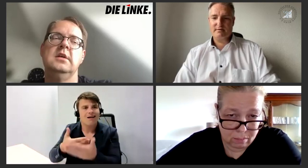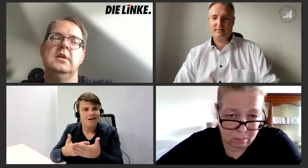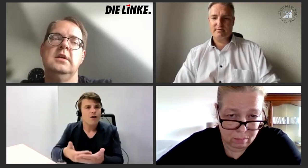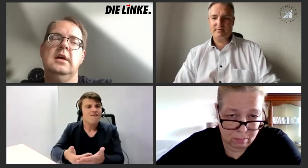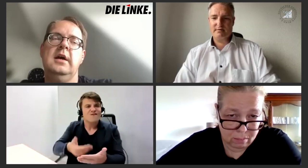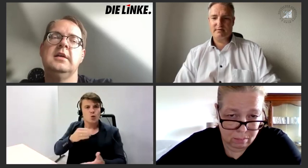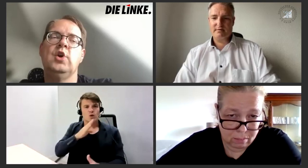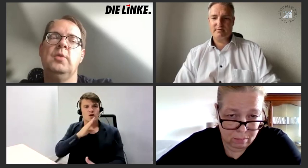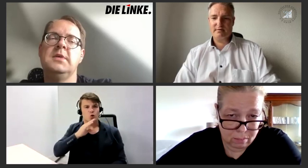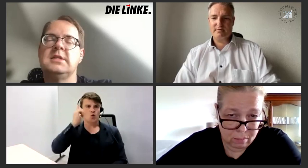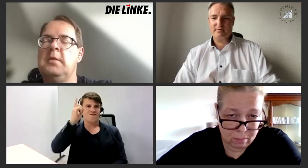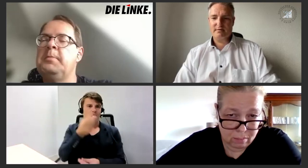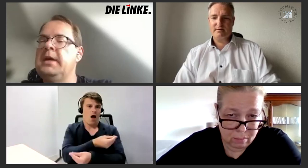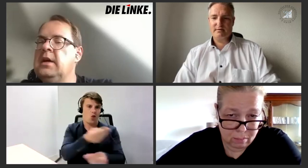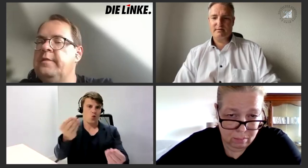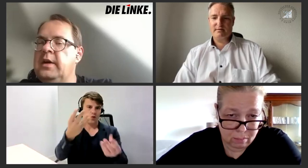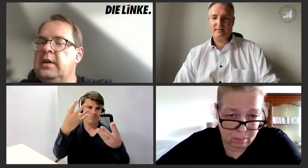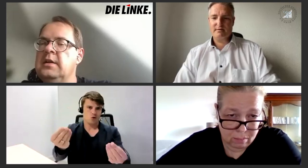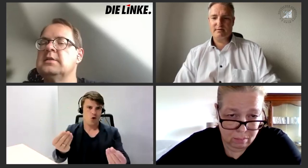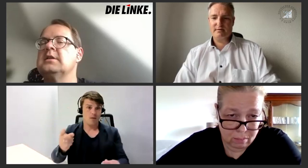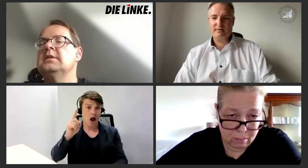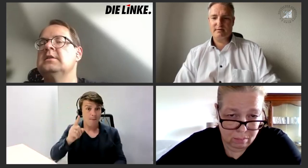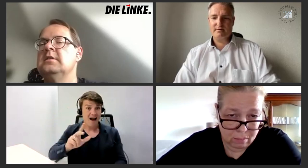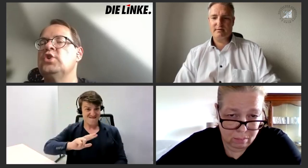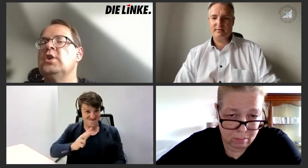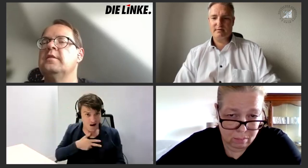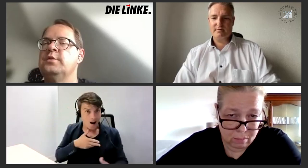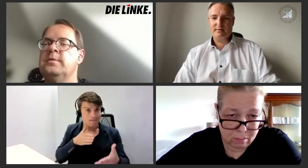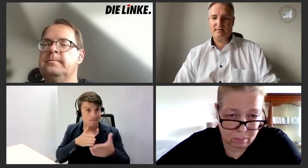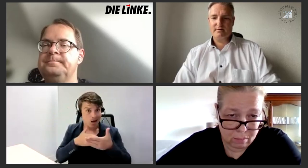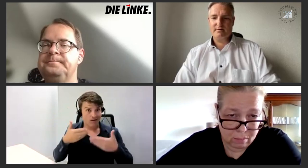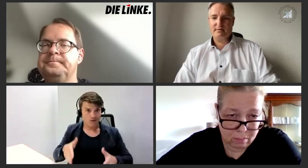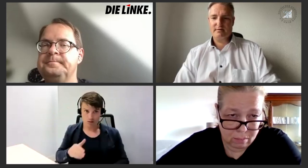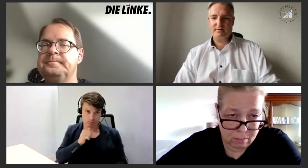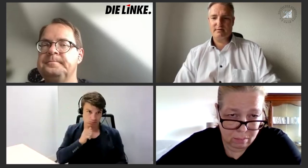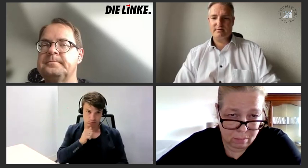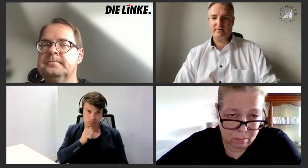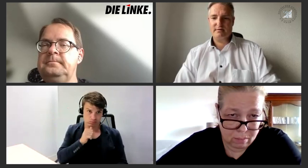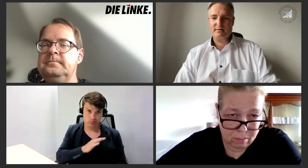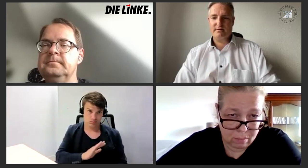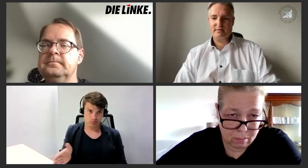die Warnung noch rechtzeitig angekommen ist, aber Barrierefrei hat das Ganze nicht stattgefunden.